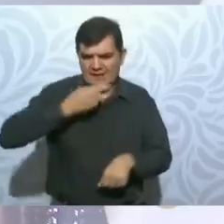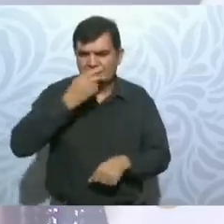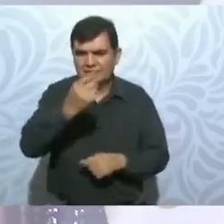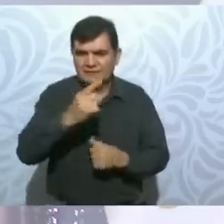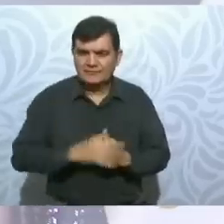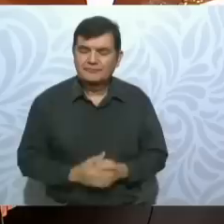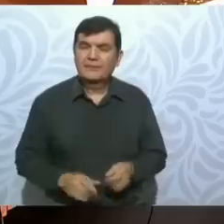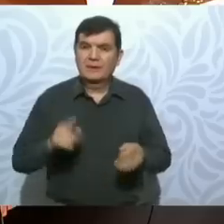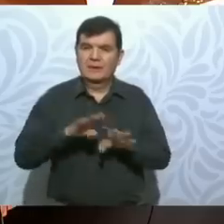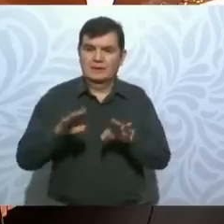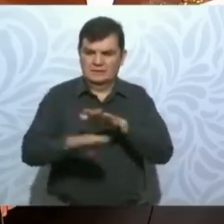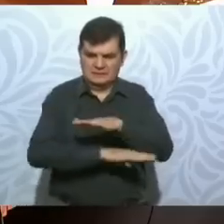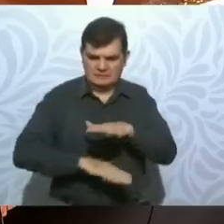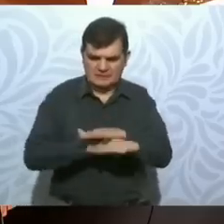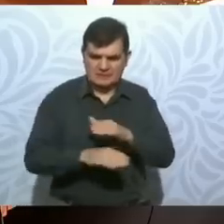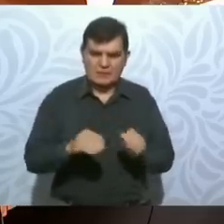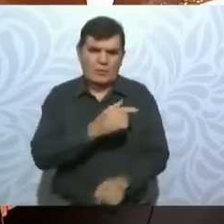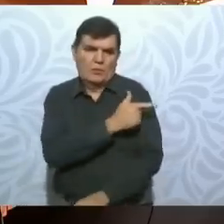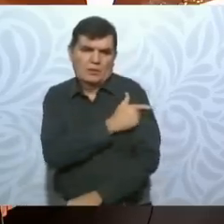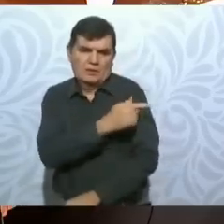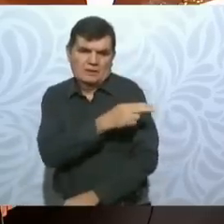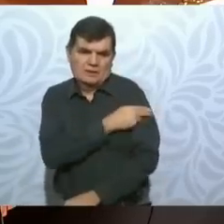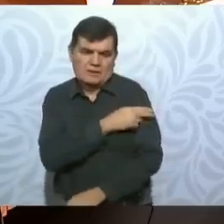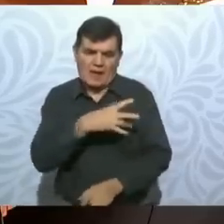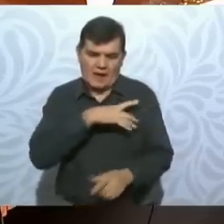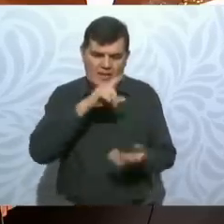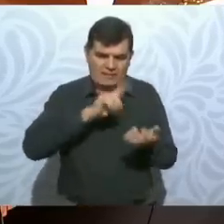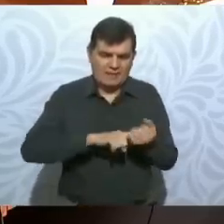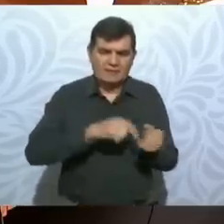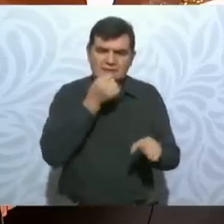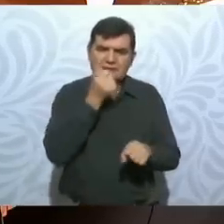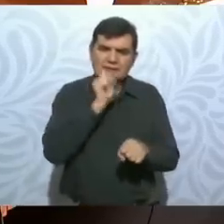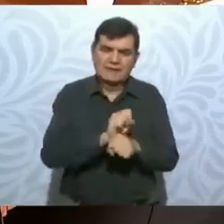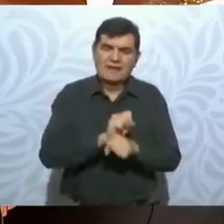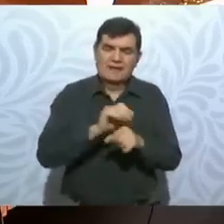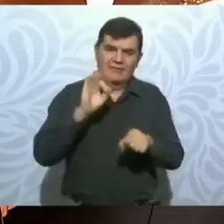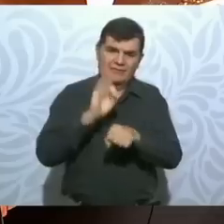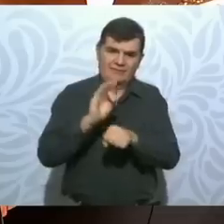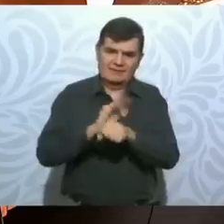consolidación de la guardia nacional dentro de la secretaría de la defensa nacional para garantizar